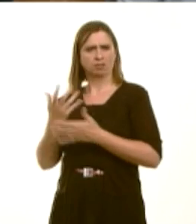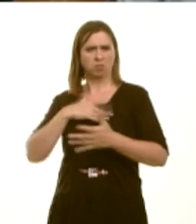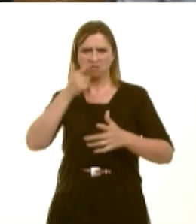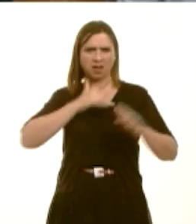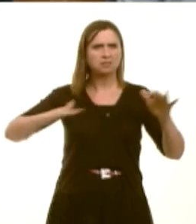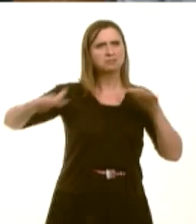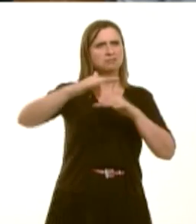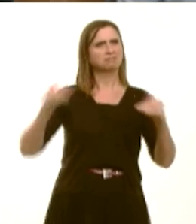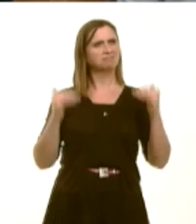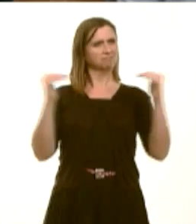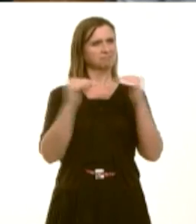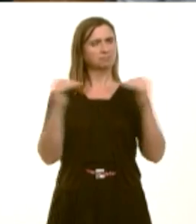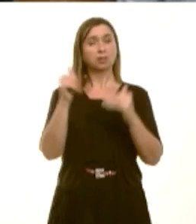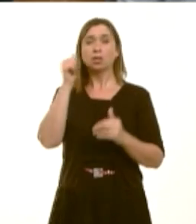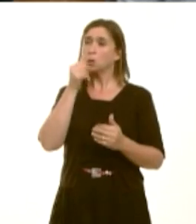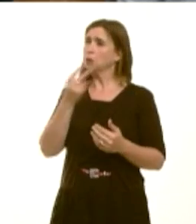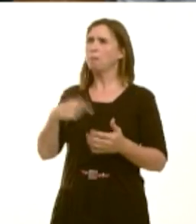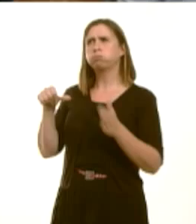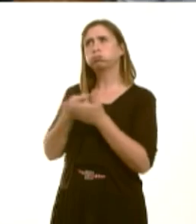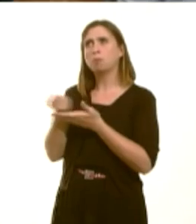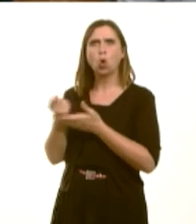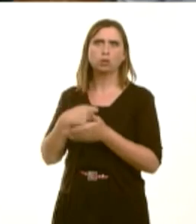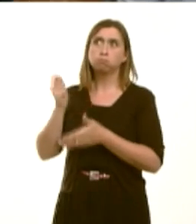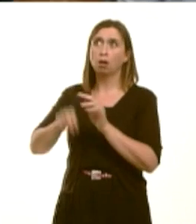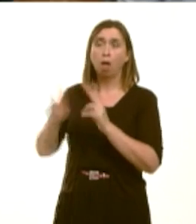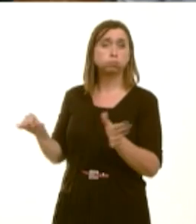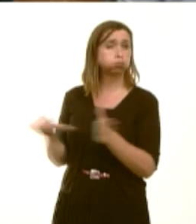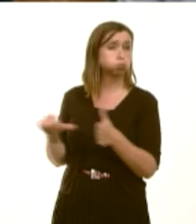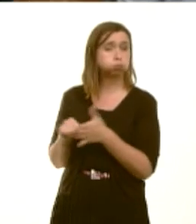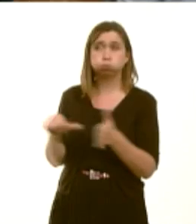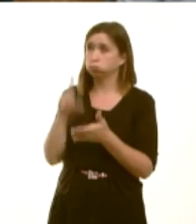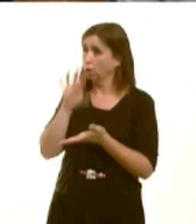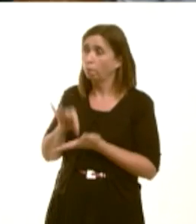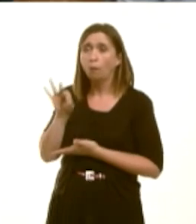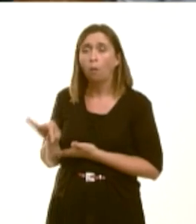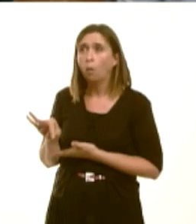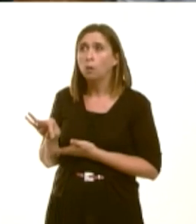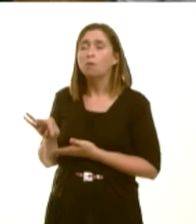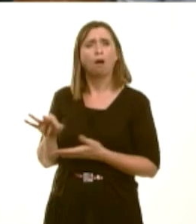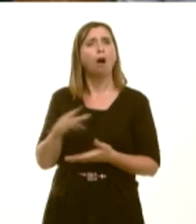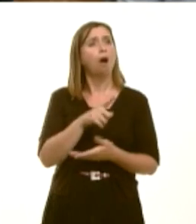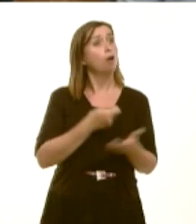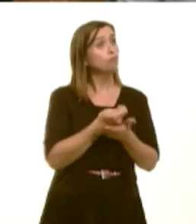yna, a bod tai ar gael iddyn nhw eu rhentu. Mae gwerthuír stoc yna o dai yn mynd i danseilio